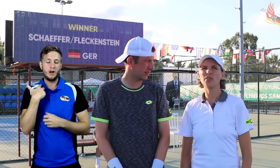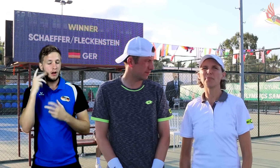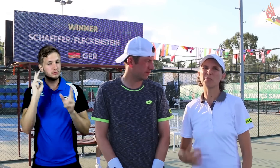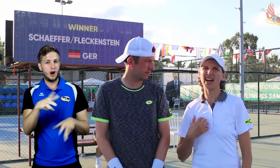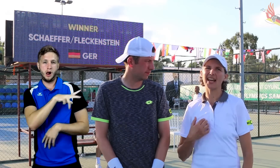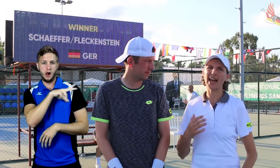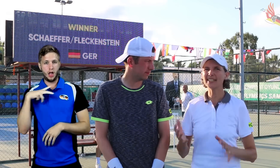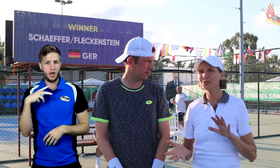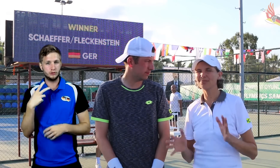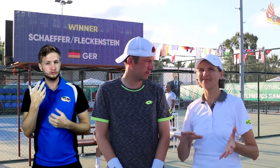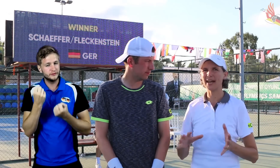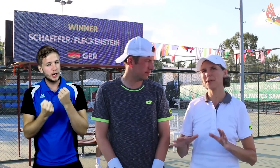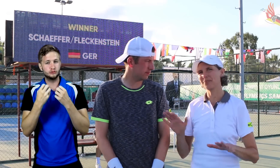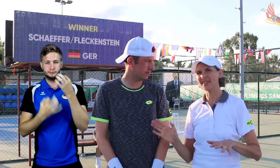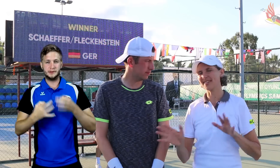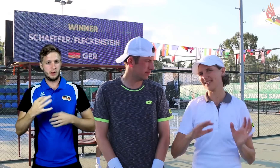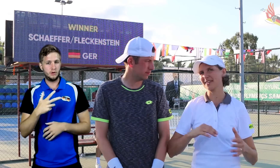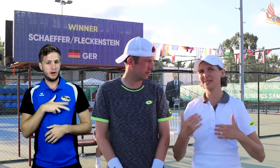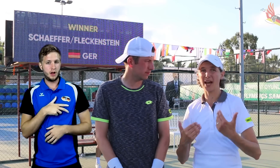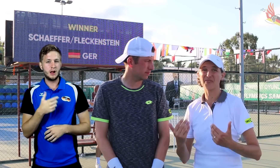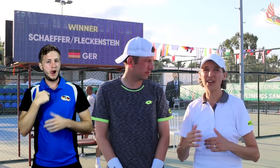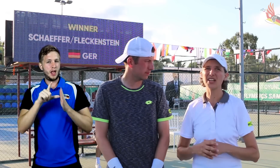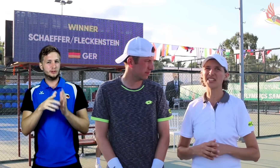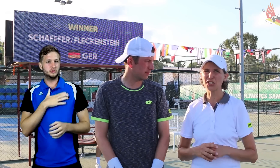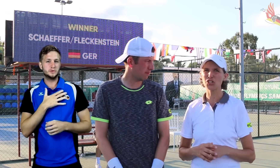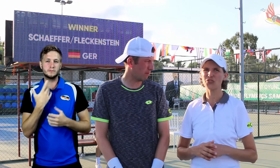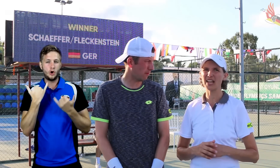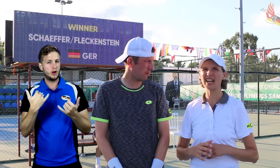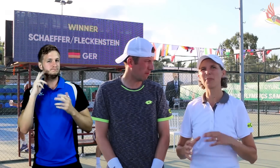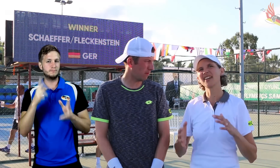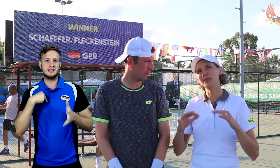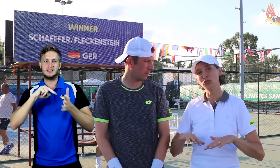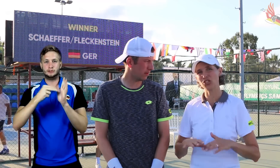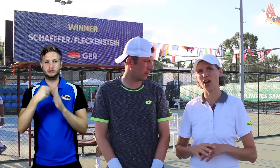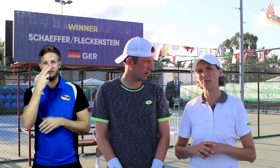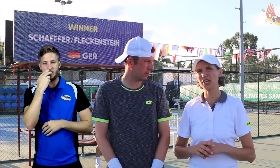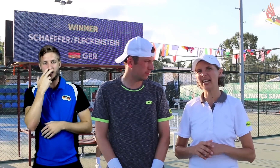Und mit meiner Leistung, ja, ich habe sehr viele technische Fehler gemacht, die muss ich noch abstellen.